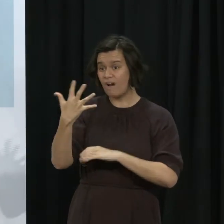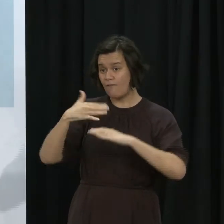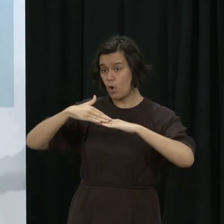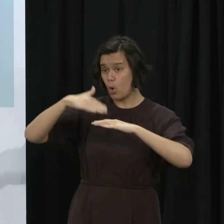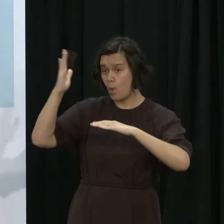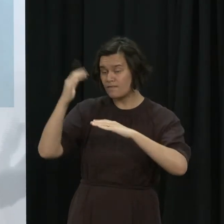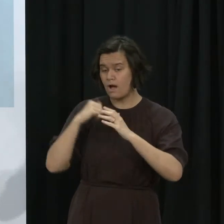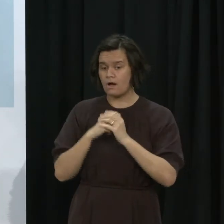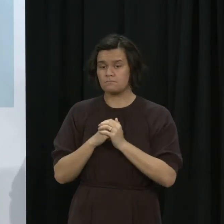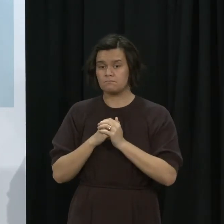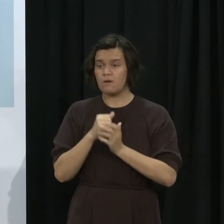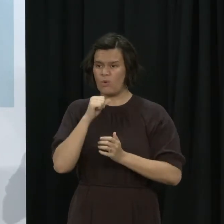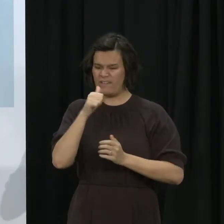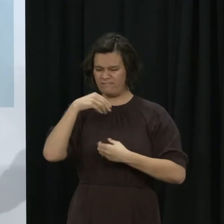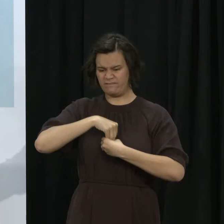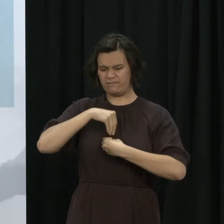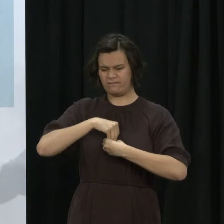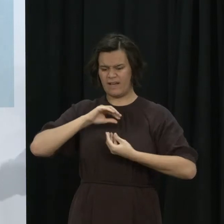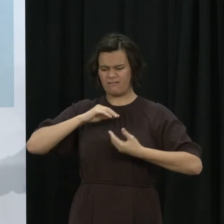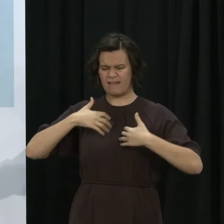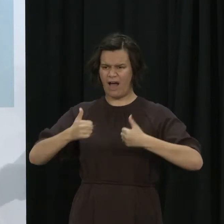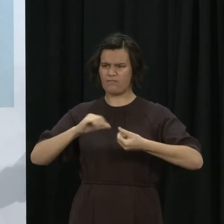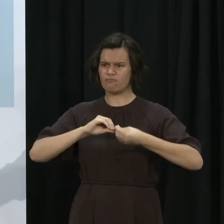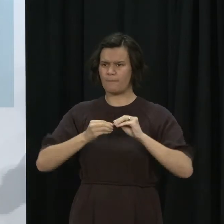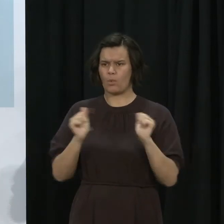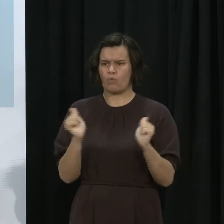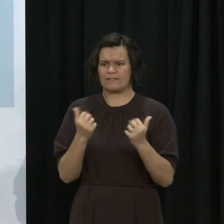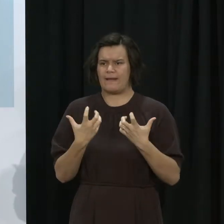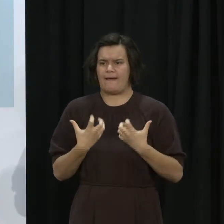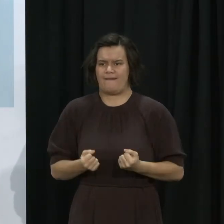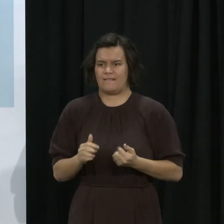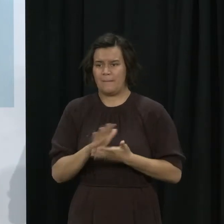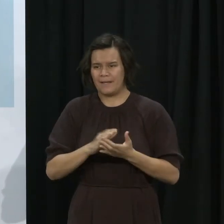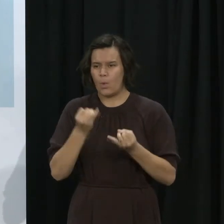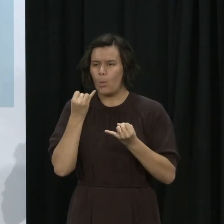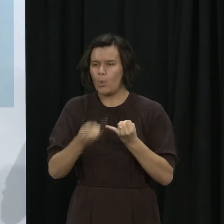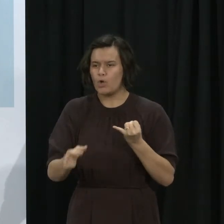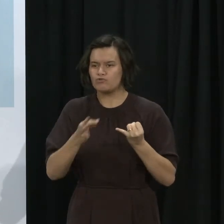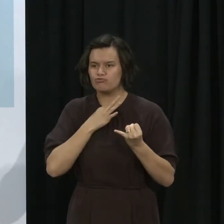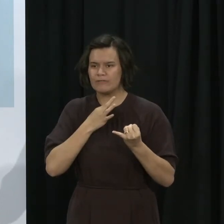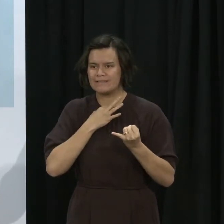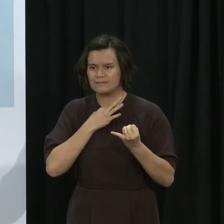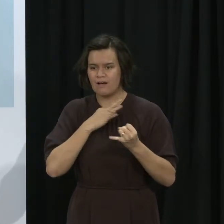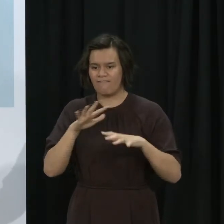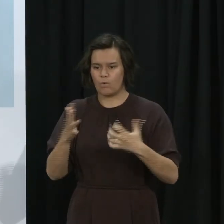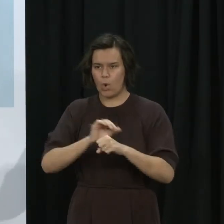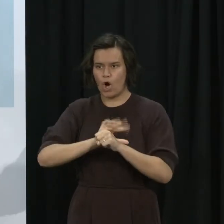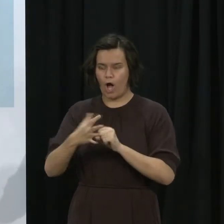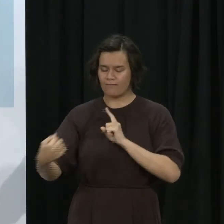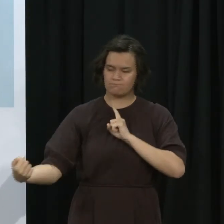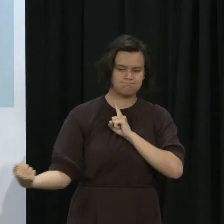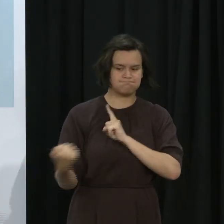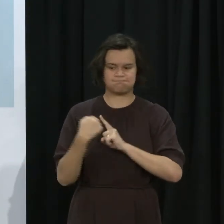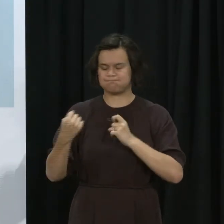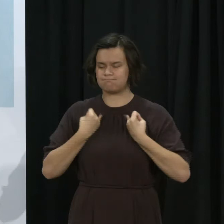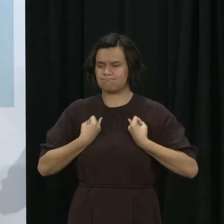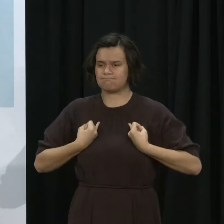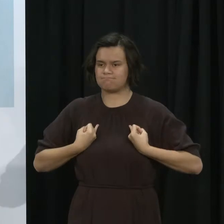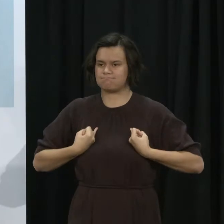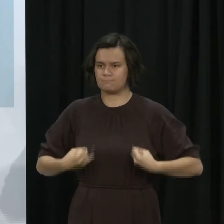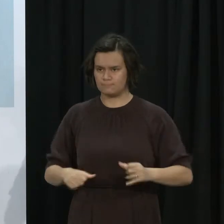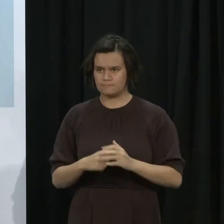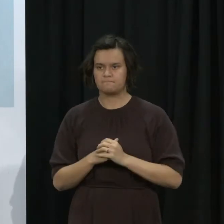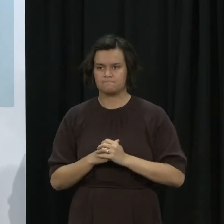kirimana COVID 19. Kei roto ko